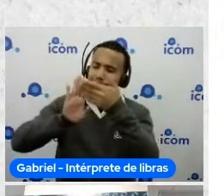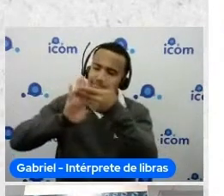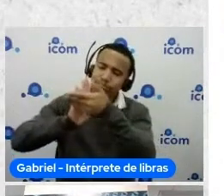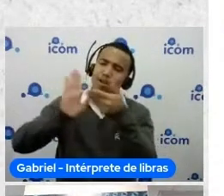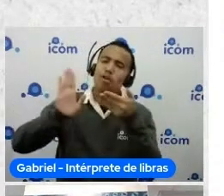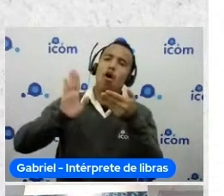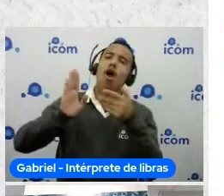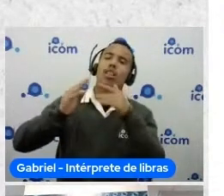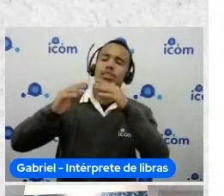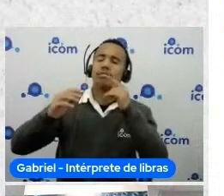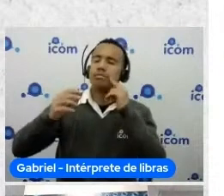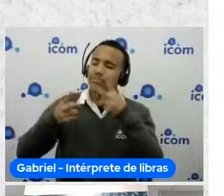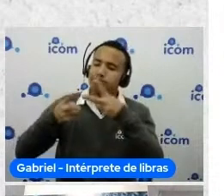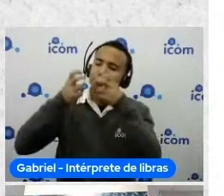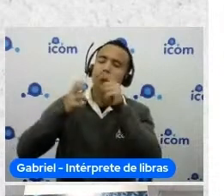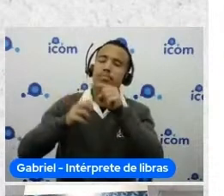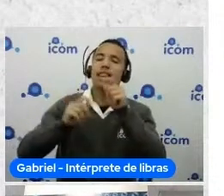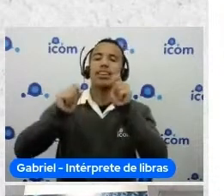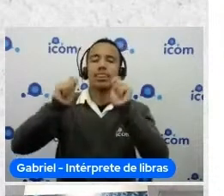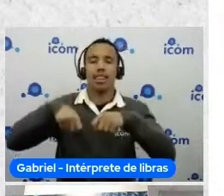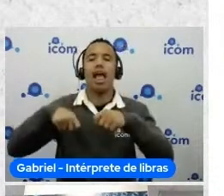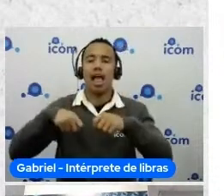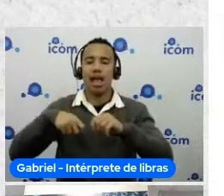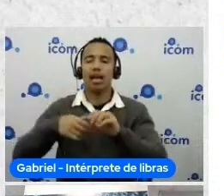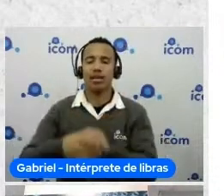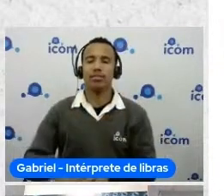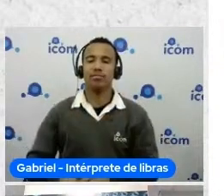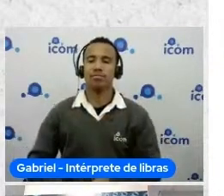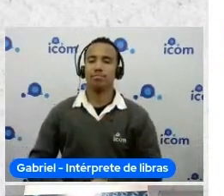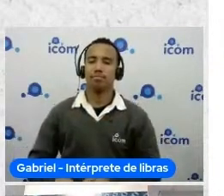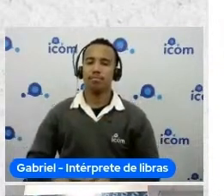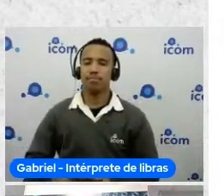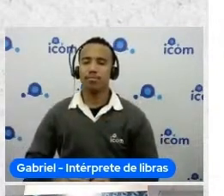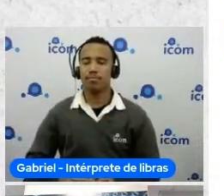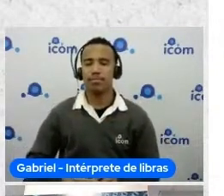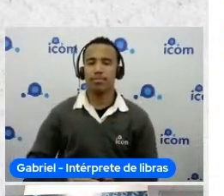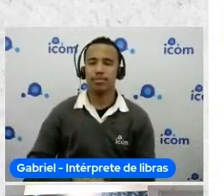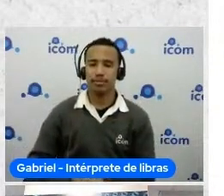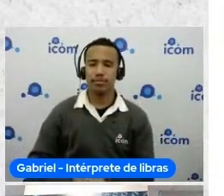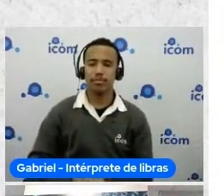de vibração, e desgastes abrasivos sendo esse ainda condições em níveis iniciais.